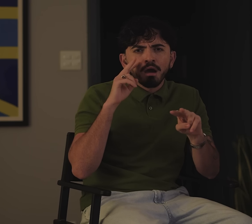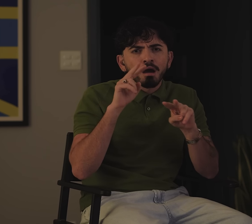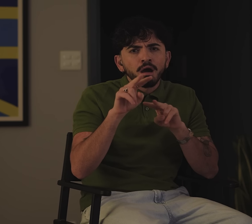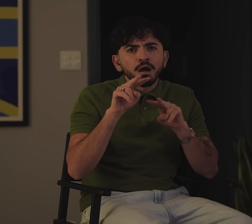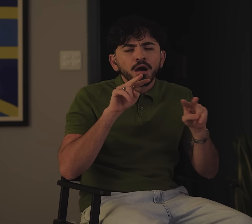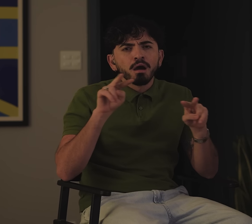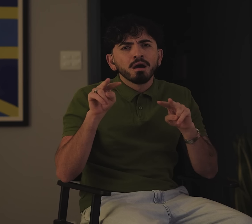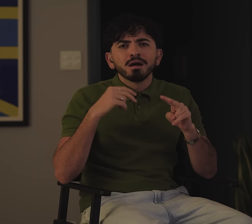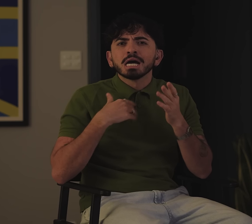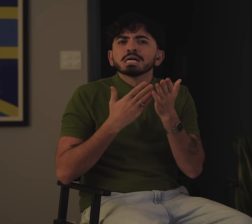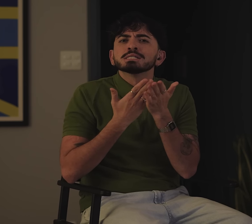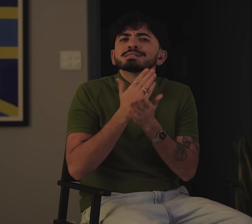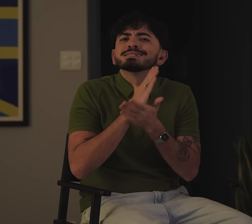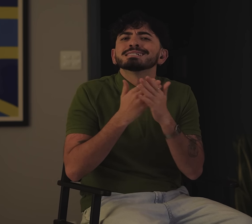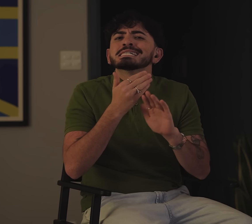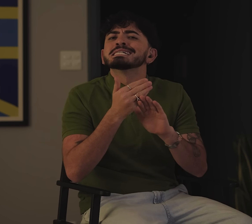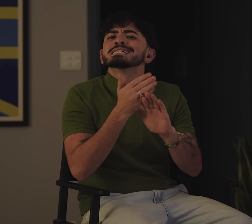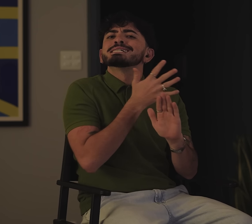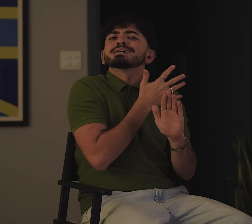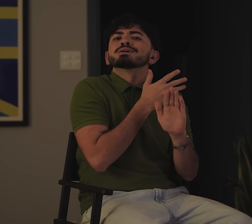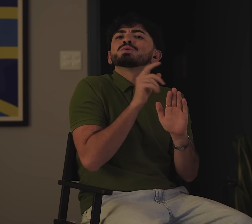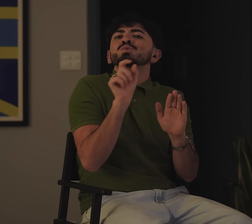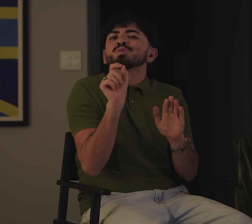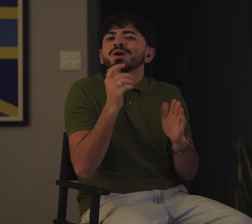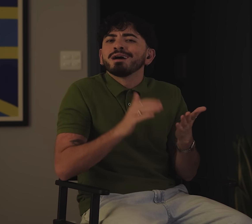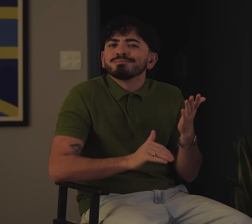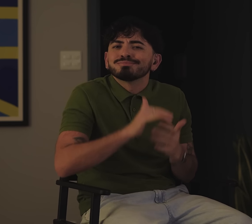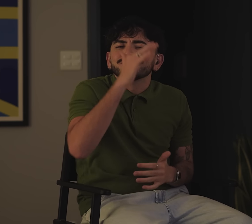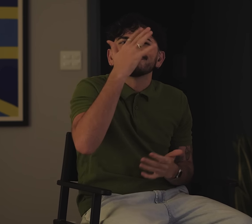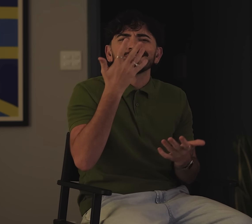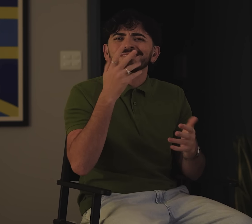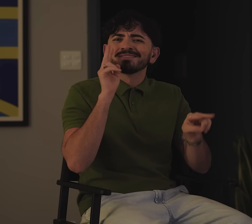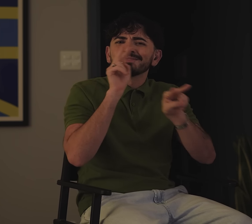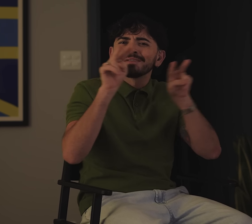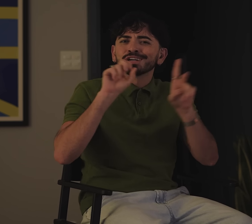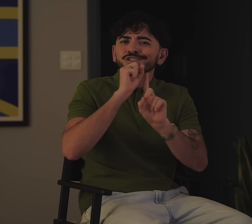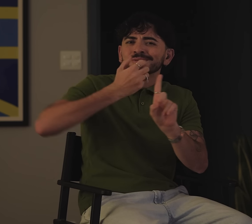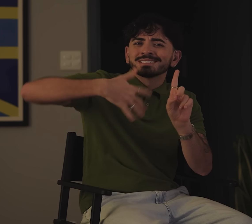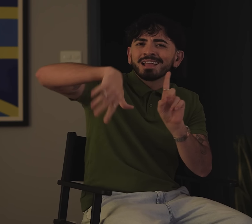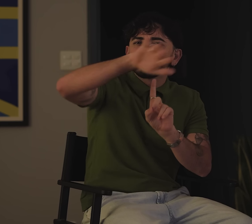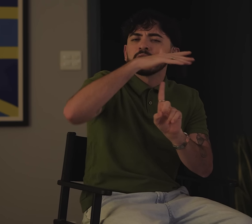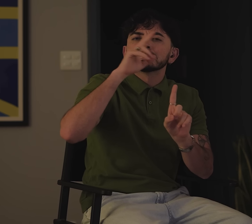Porque já me incomodava ver pessoas surdas sendo excluídas,